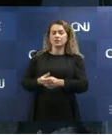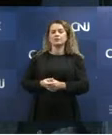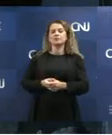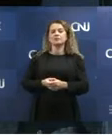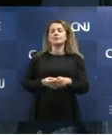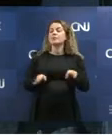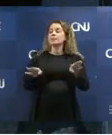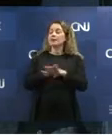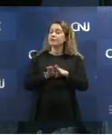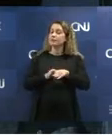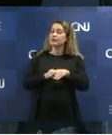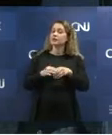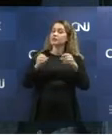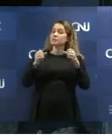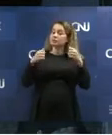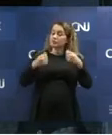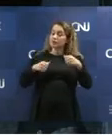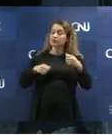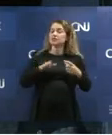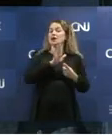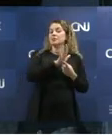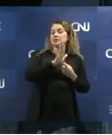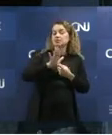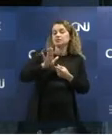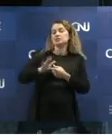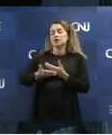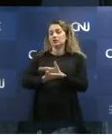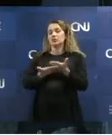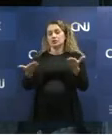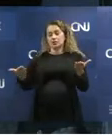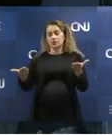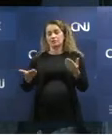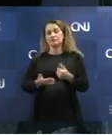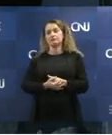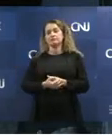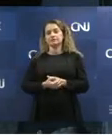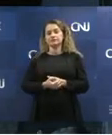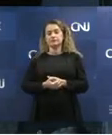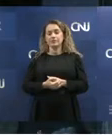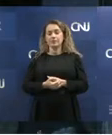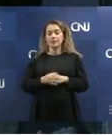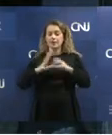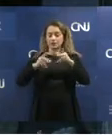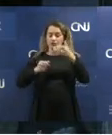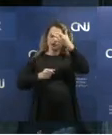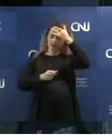para promover os senhores magistrados, magistrados